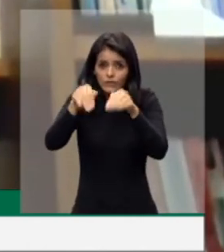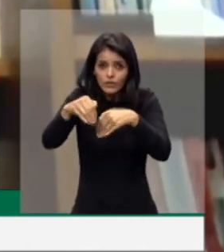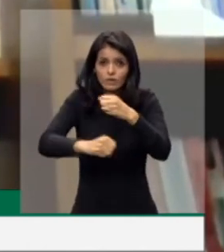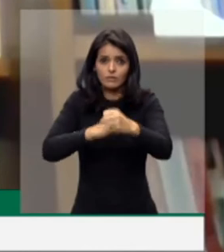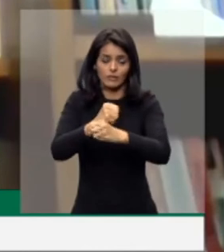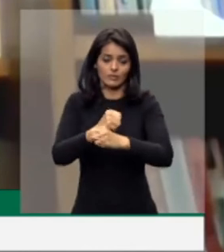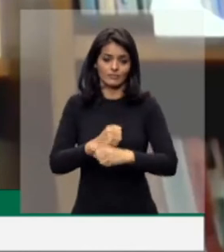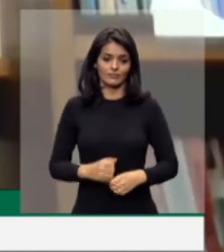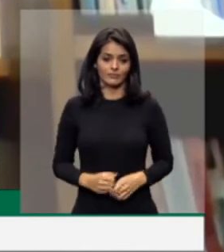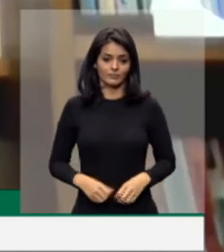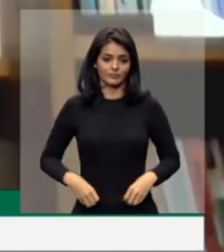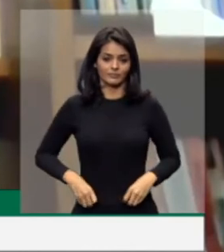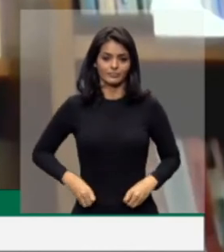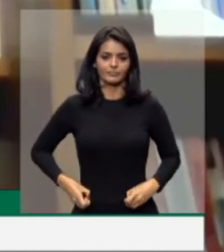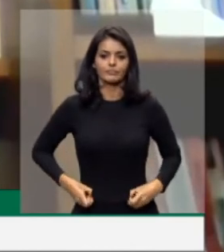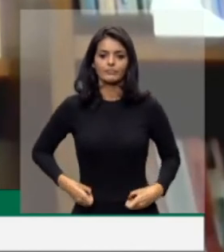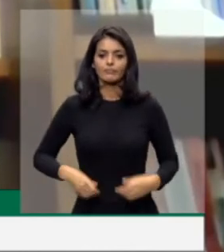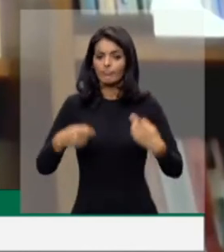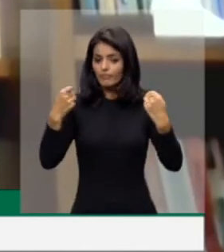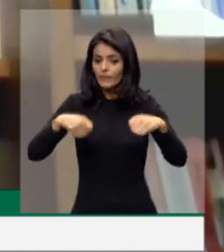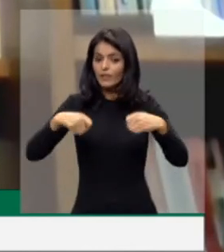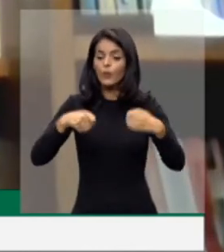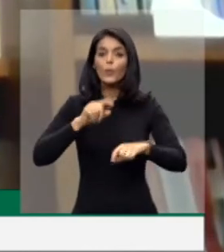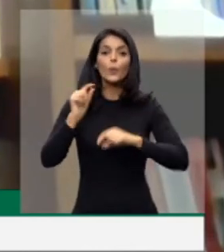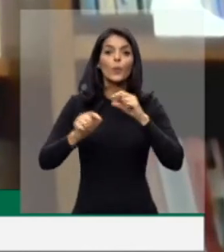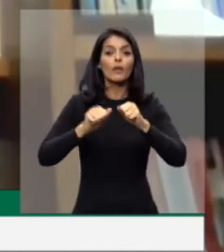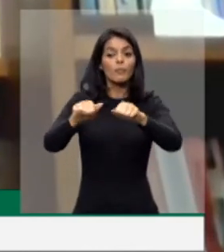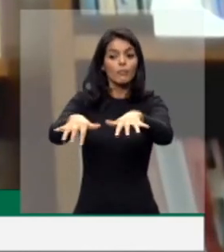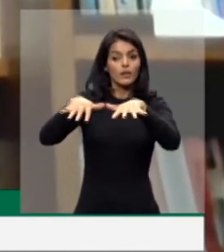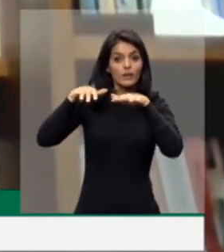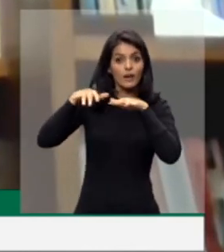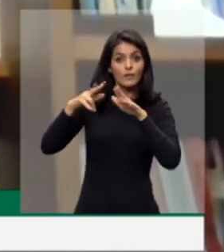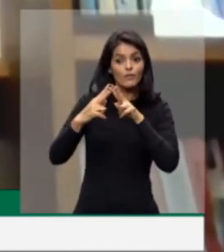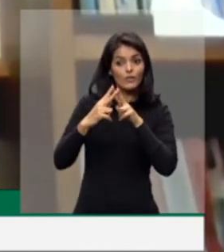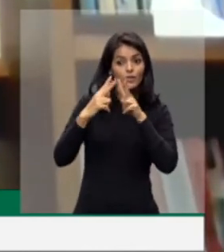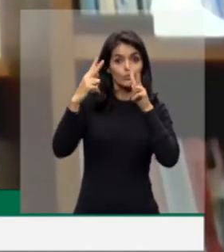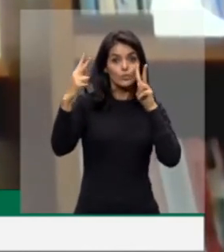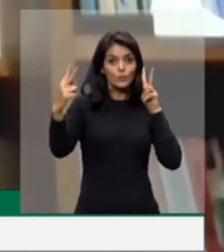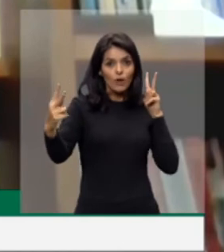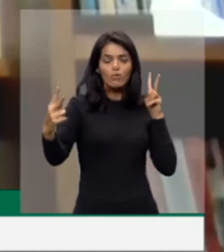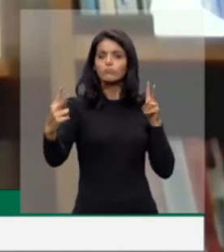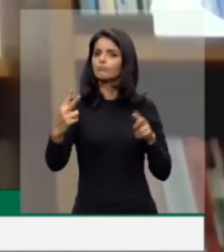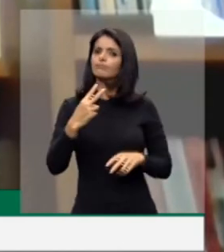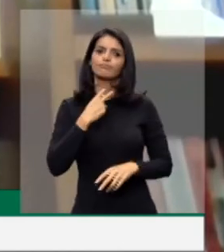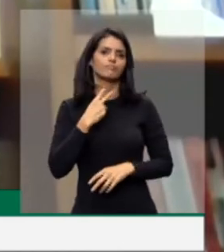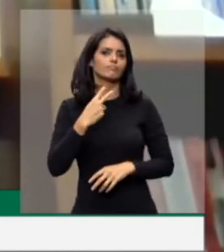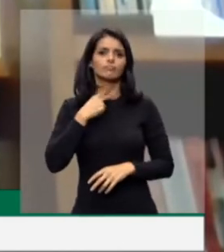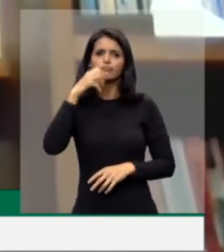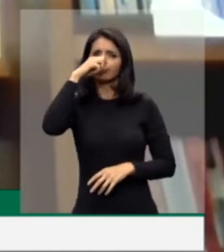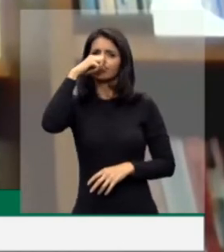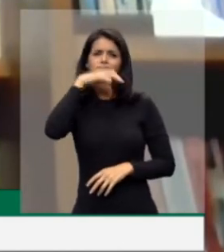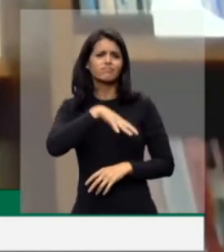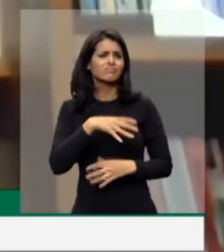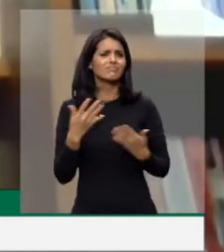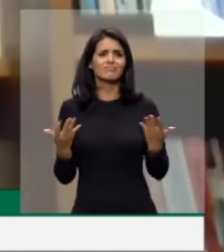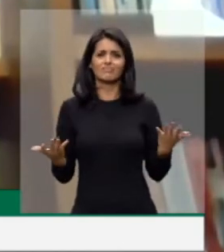"LAMBANÇA" SIM, PASSAR ESSA MATÉRIA É TOQUE DE CAIXA, NO APAGAR DAS LUZES, NÓS DEVÍAMOS LEVAR EM CONSIDERAÇÃO QUE O PLENÁRIO